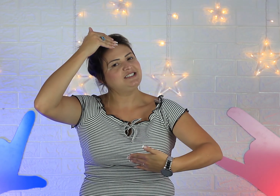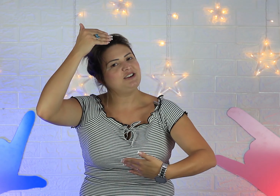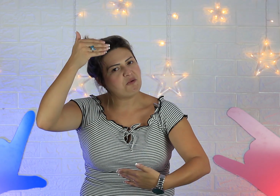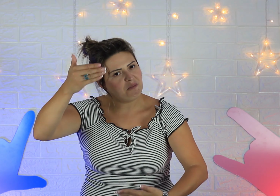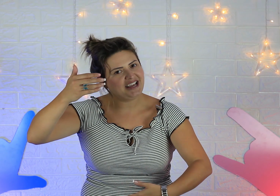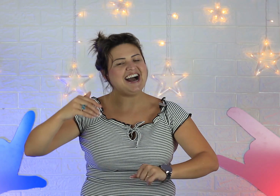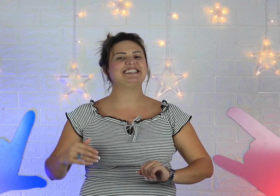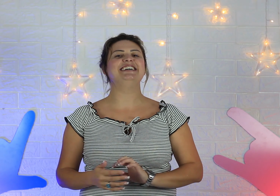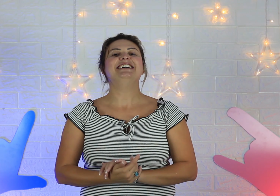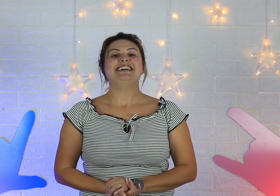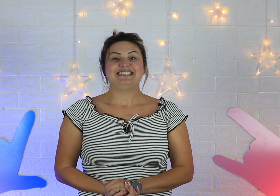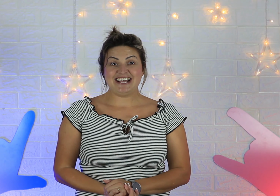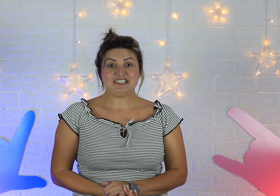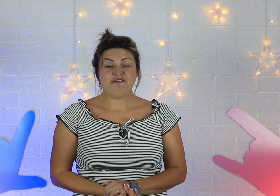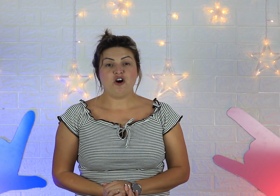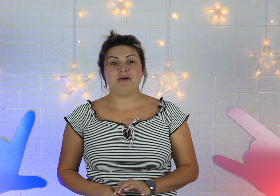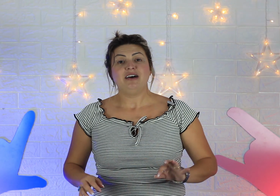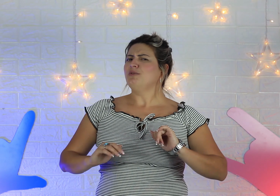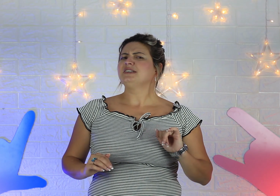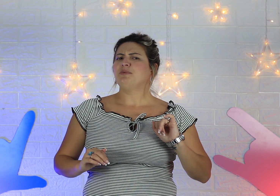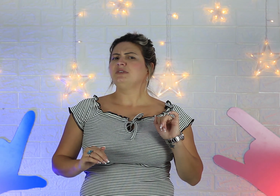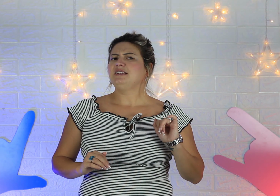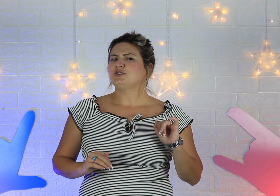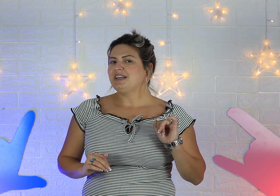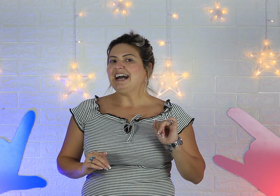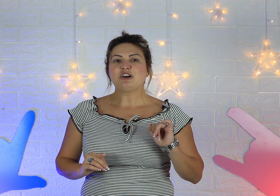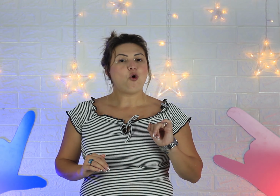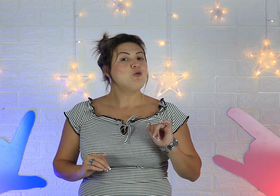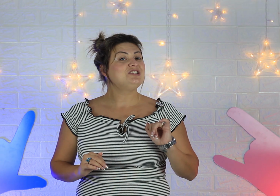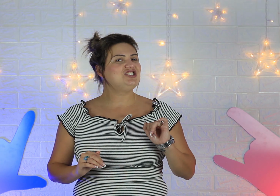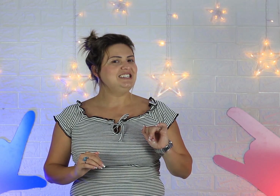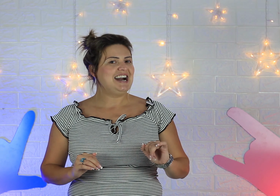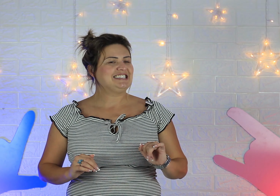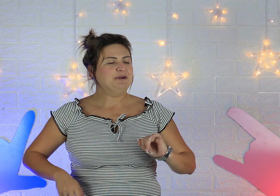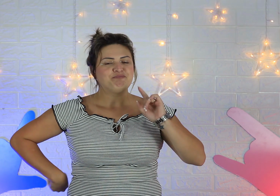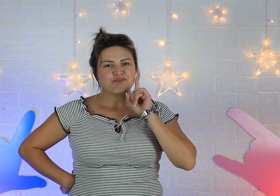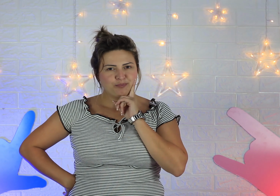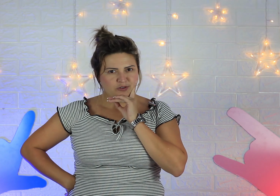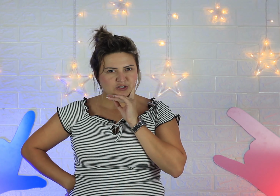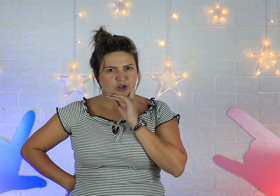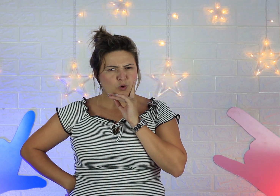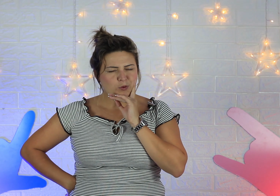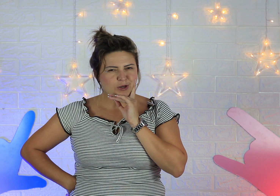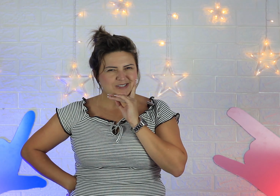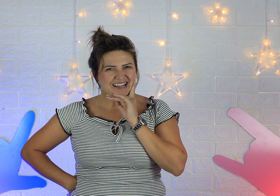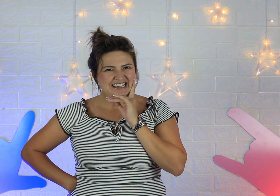pode fazer um Obrigada dessa forma como responder e os brigada com um de nada professora como que